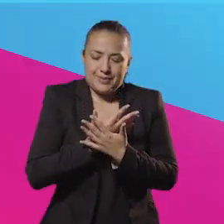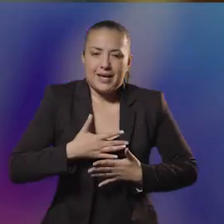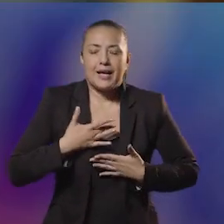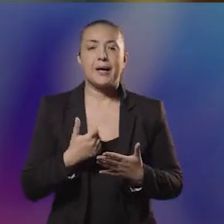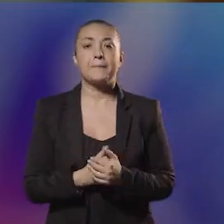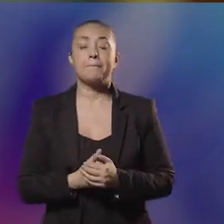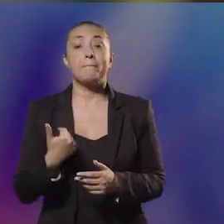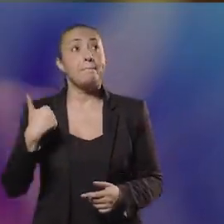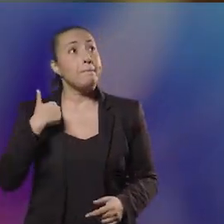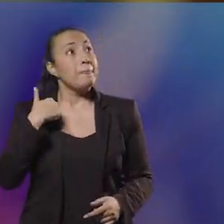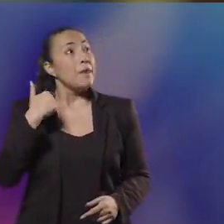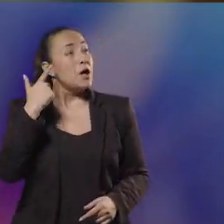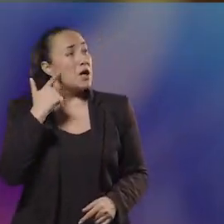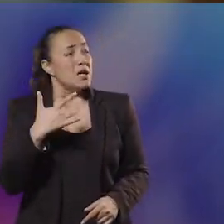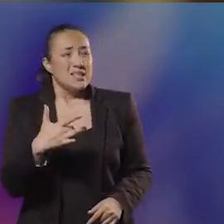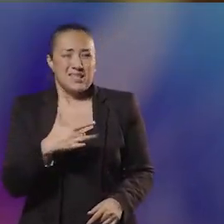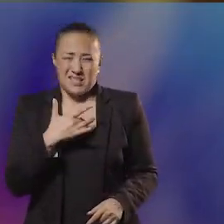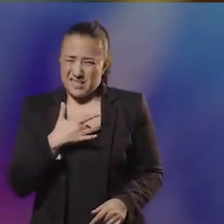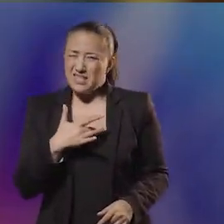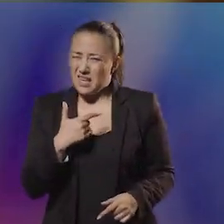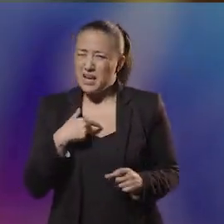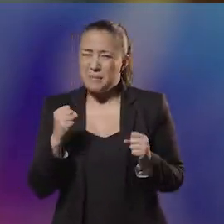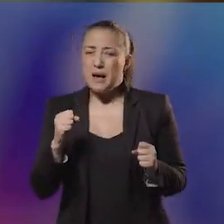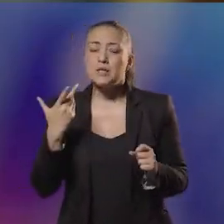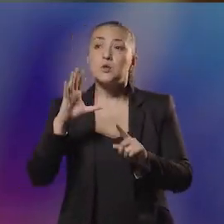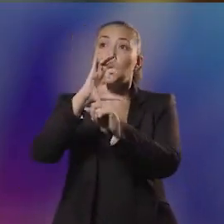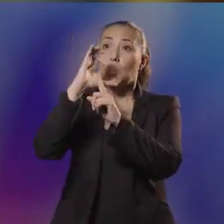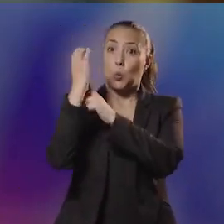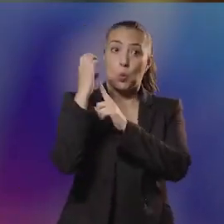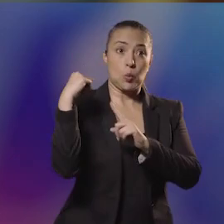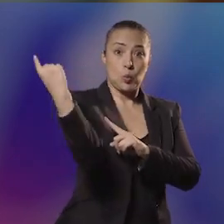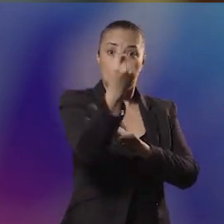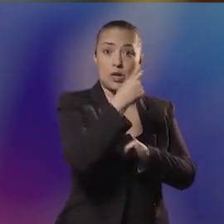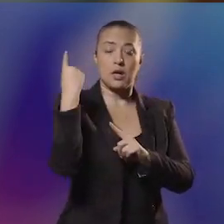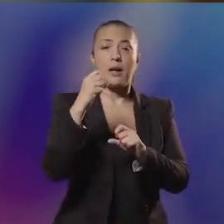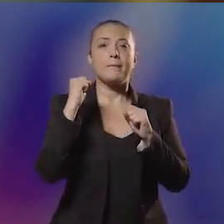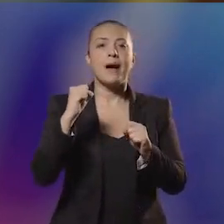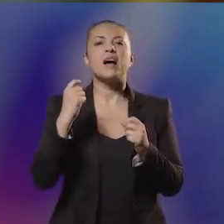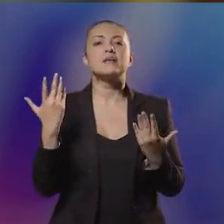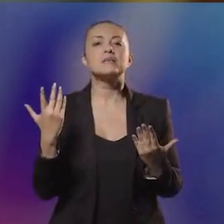O sea, yo siento que culturalmente hemos establecido todos nuestros patrones